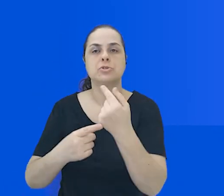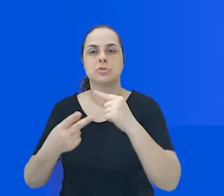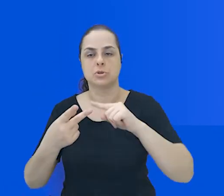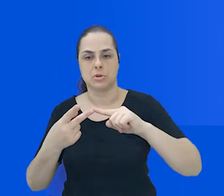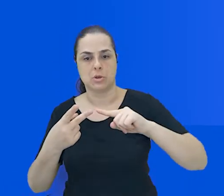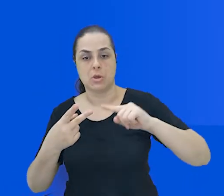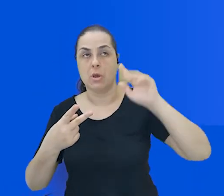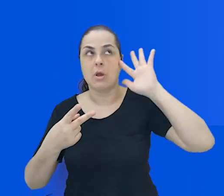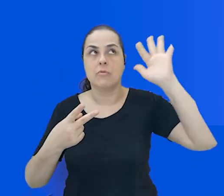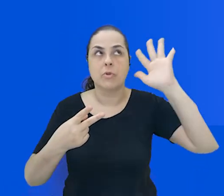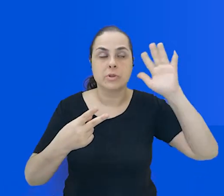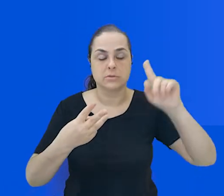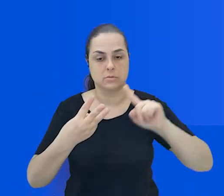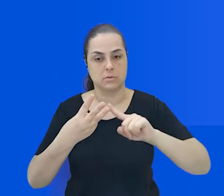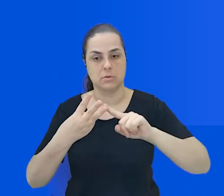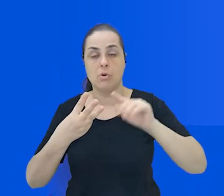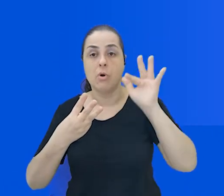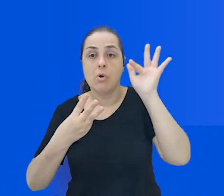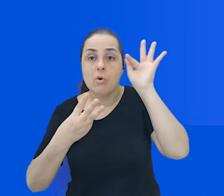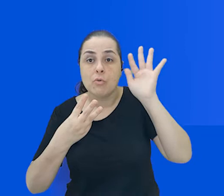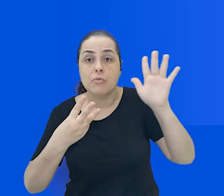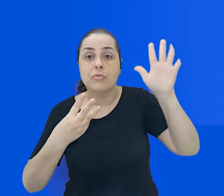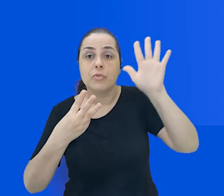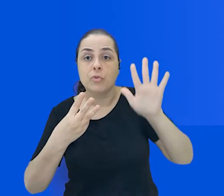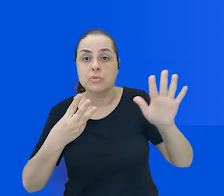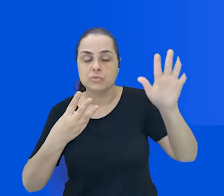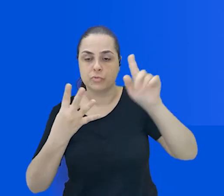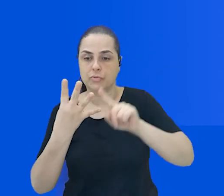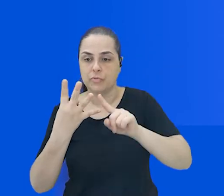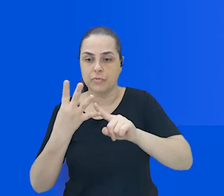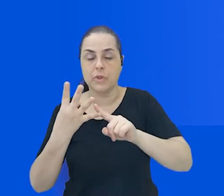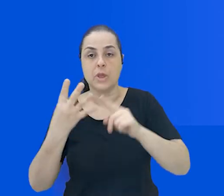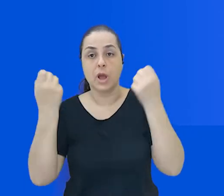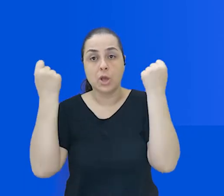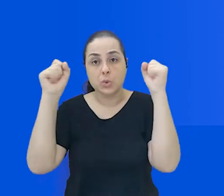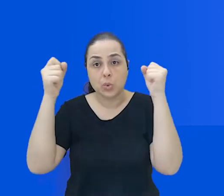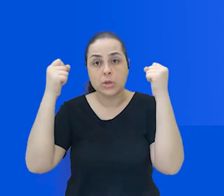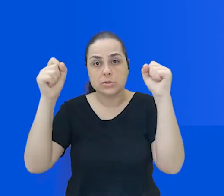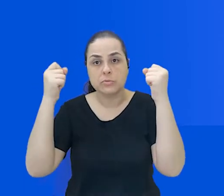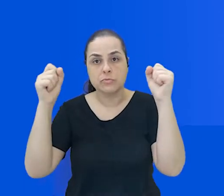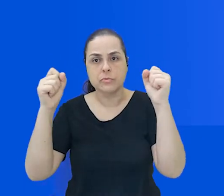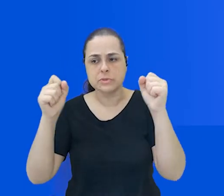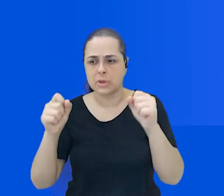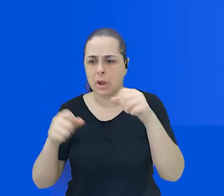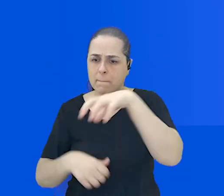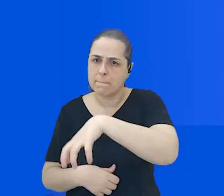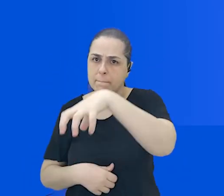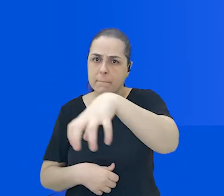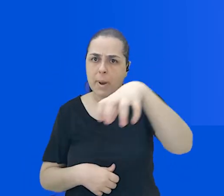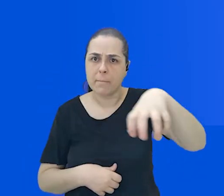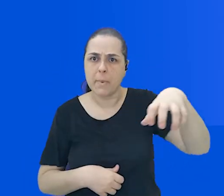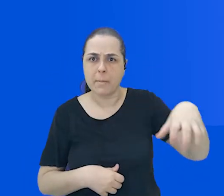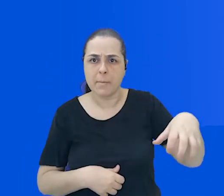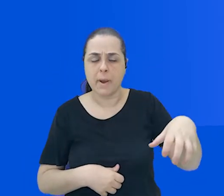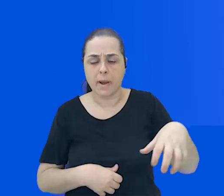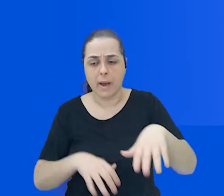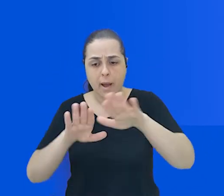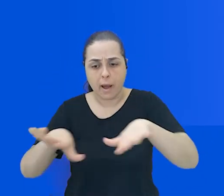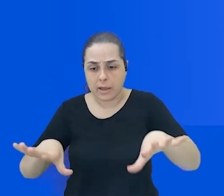os espaços de educação física. Esses momentos de certa forma, pra cada criança, uma linguagem vai pegar